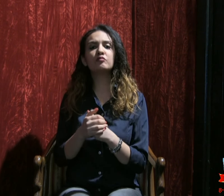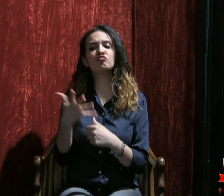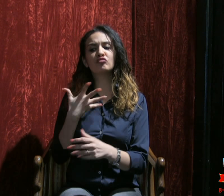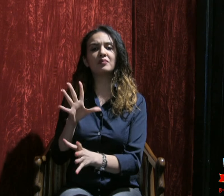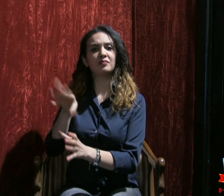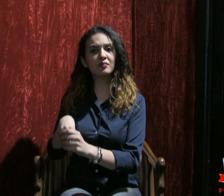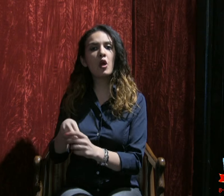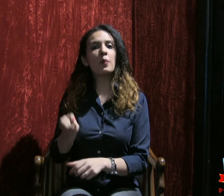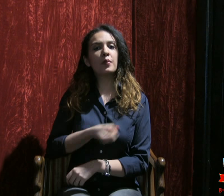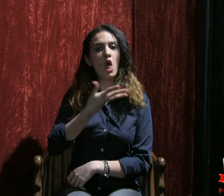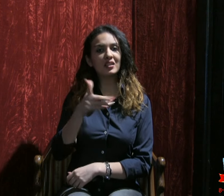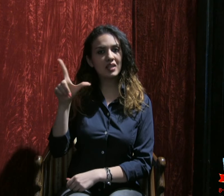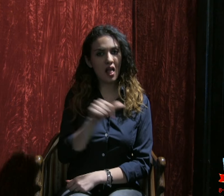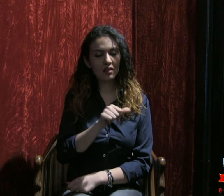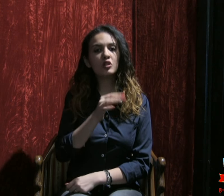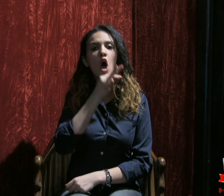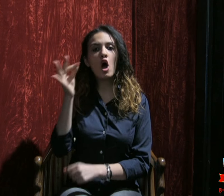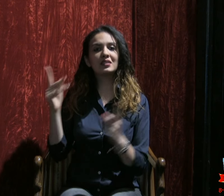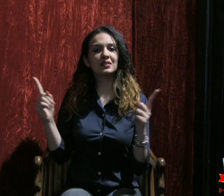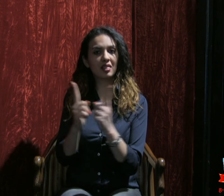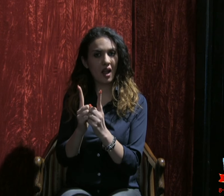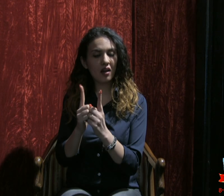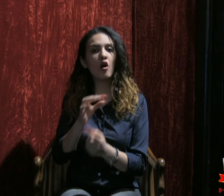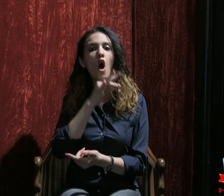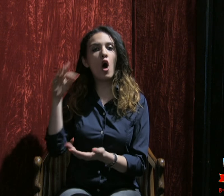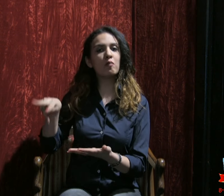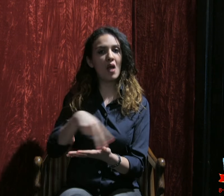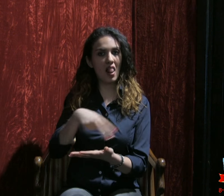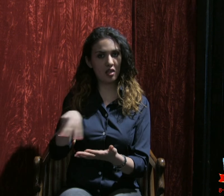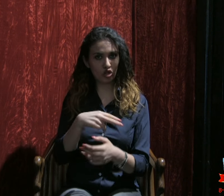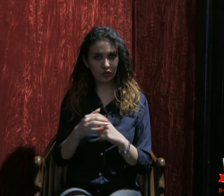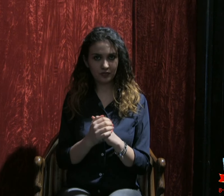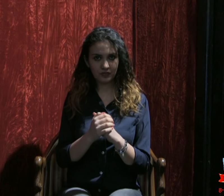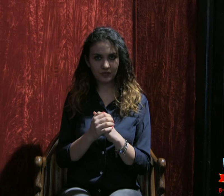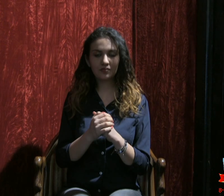e selezionare il tipo di spettacolo tra cui: Poesia in LIS o Sketch o Balletto